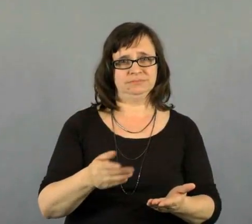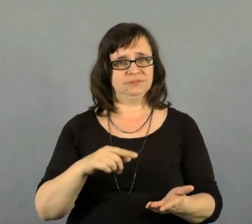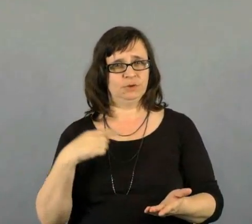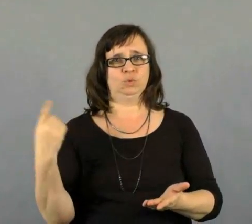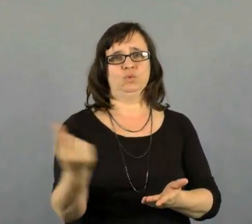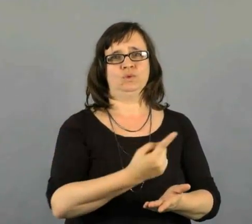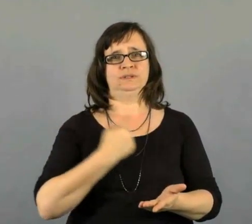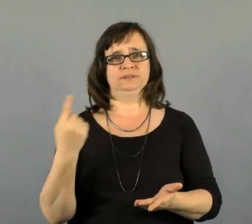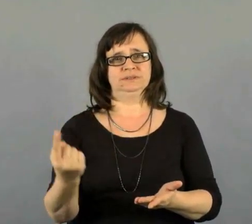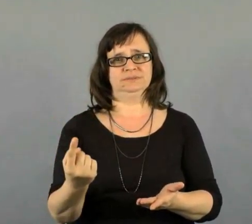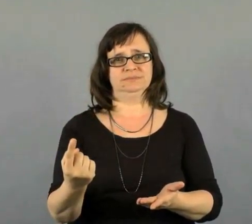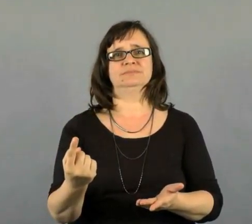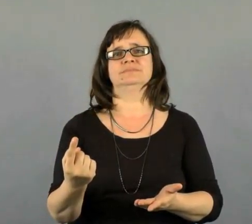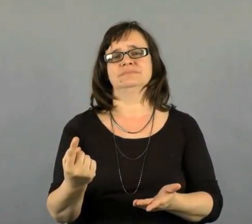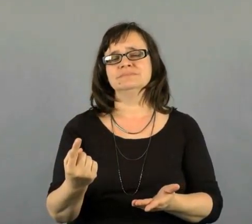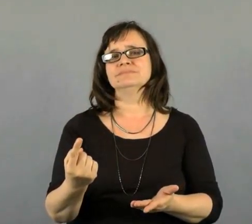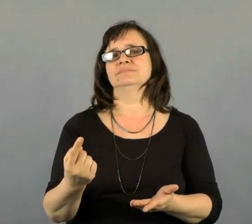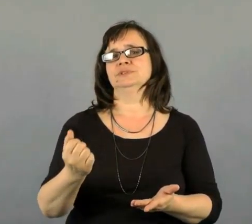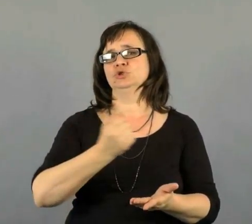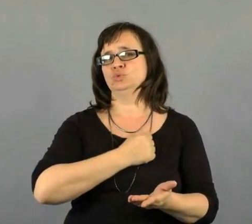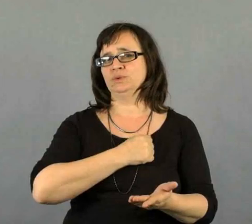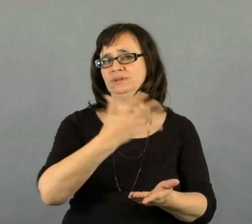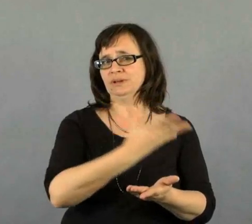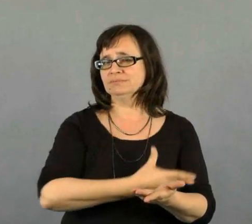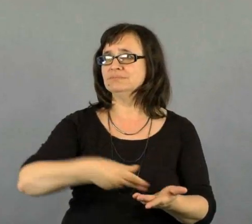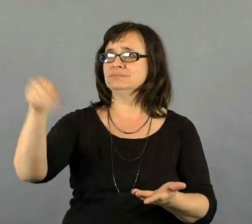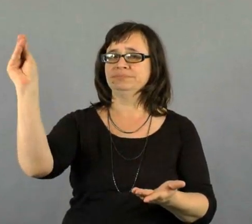Unsere Schuld nimmt er weg